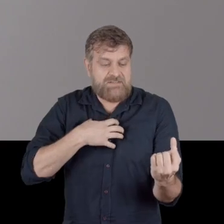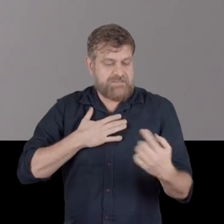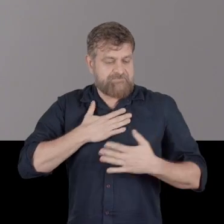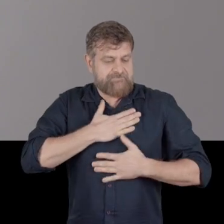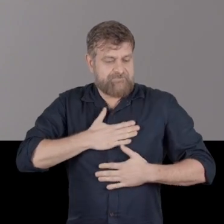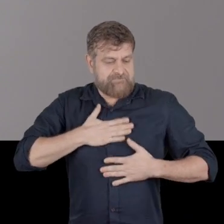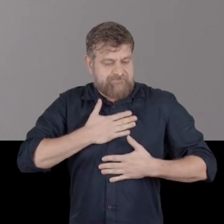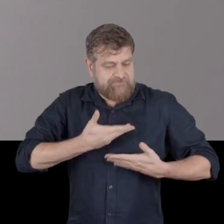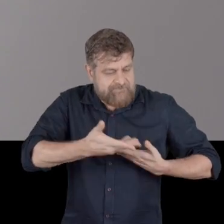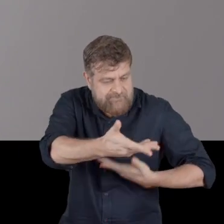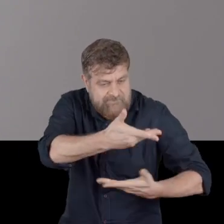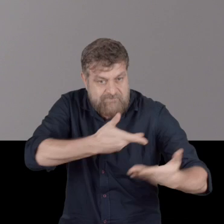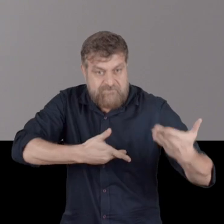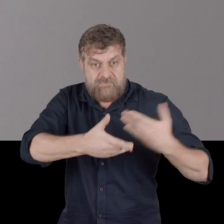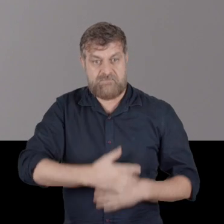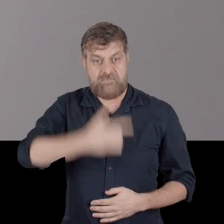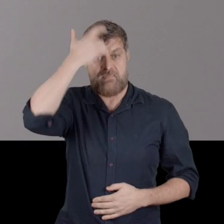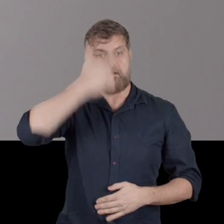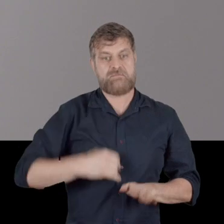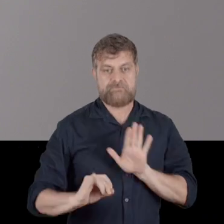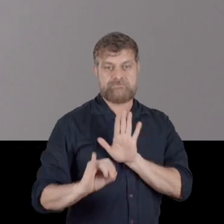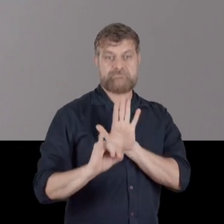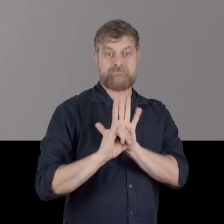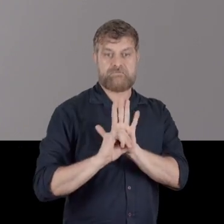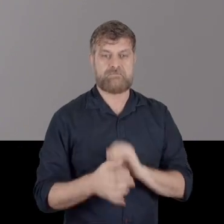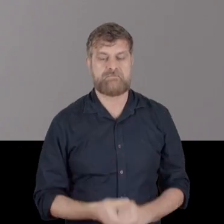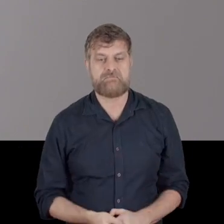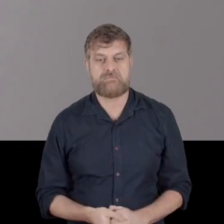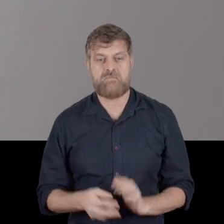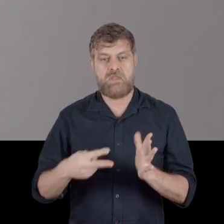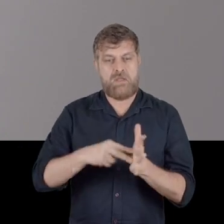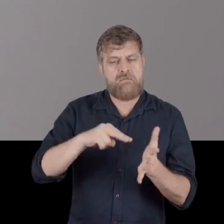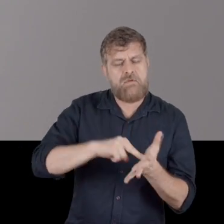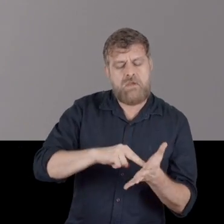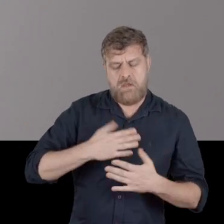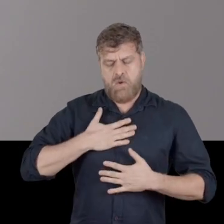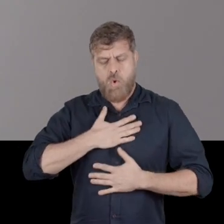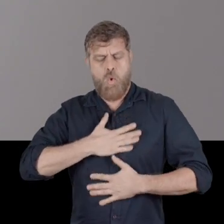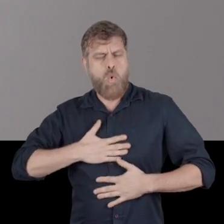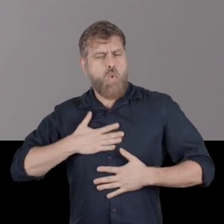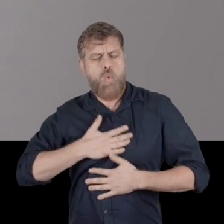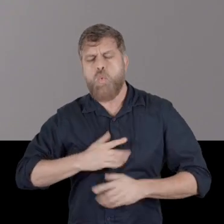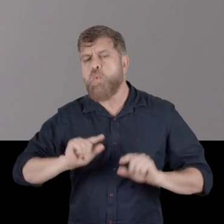isso é a identidade pra psicanálise, modo de gozo, entendemos como um sintoma,